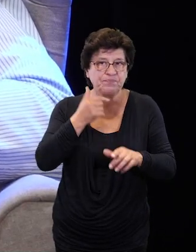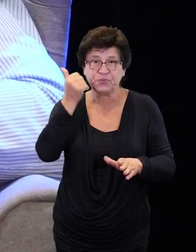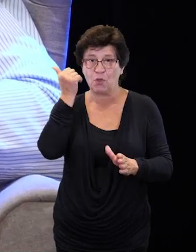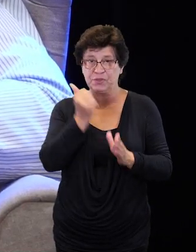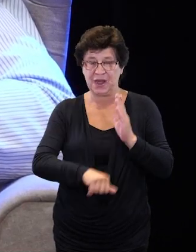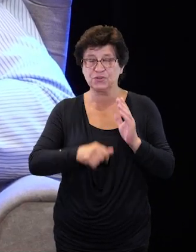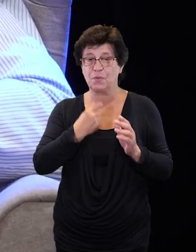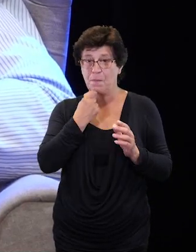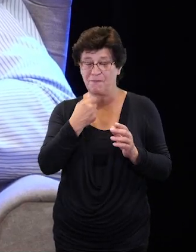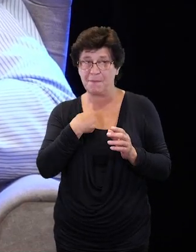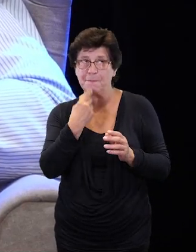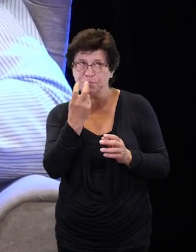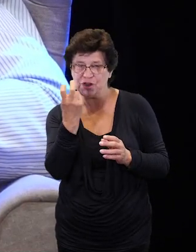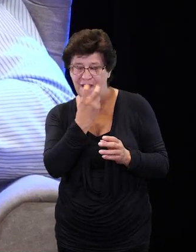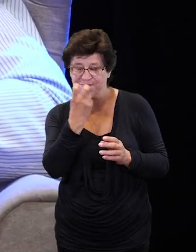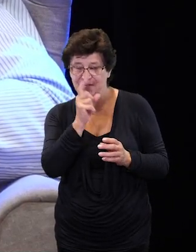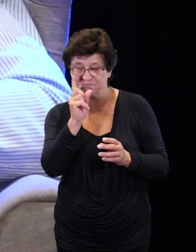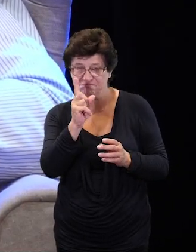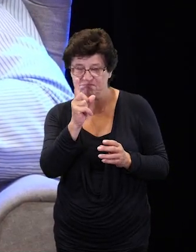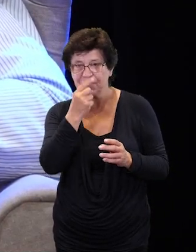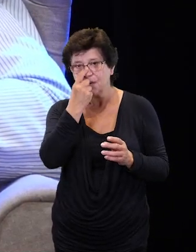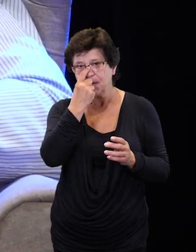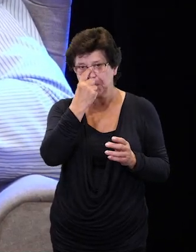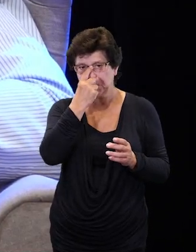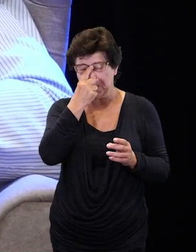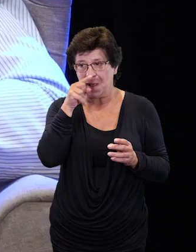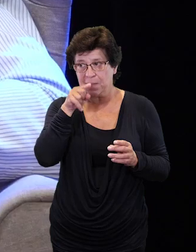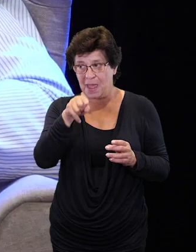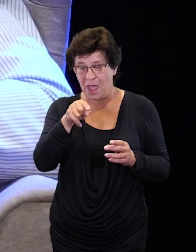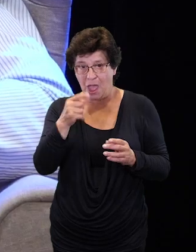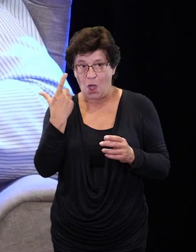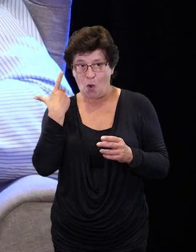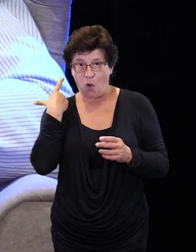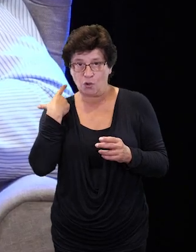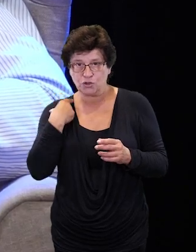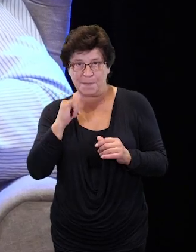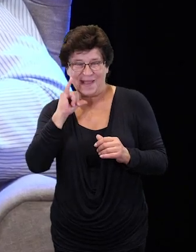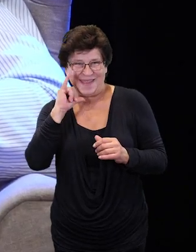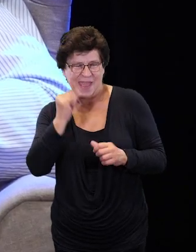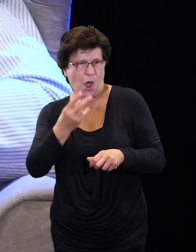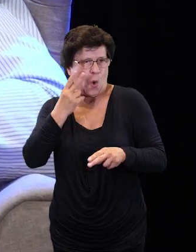taką może ciekawostkę, że te osoby, jak zachorują na anginę,